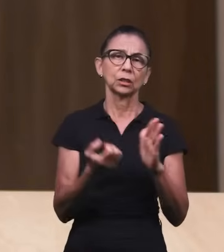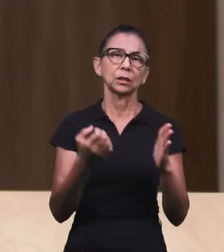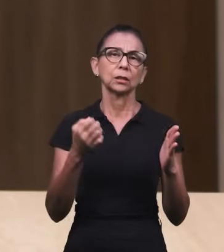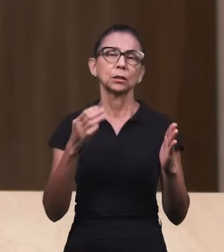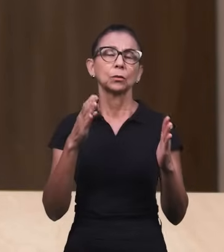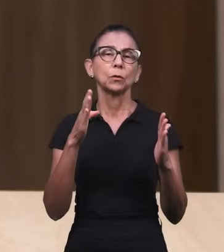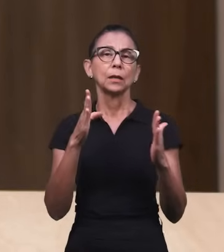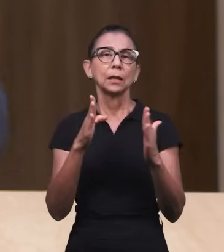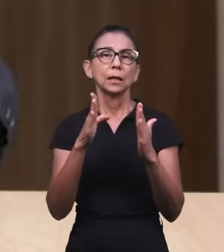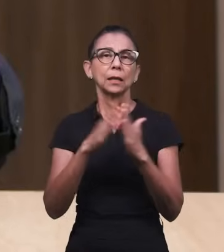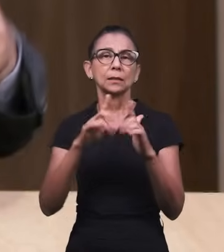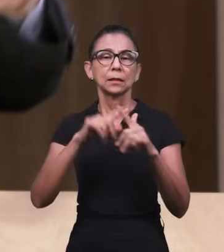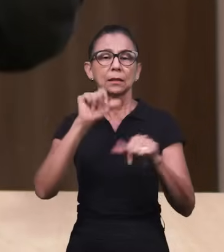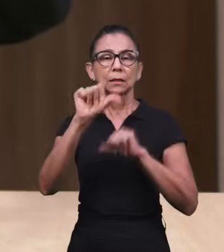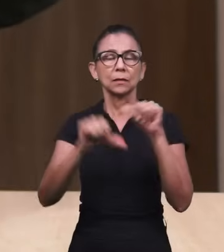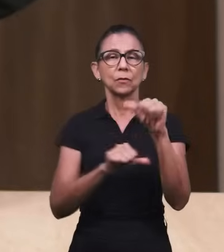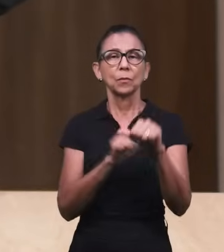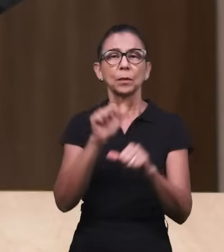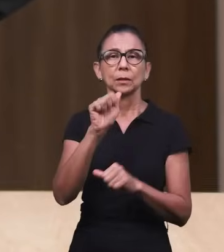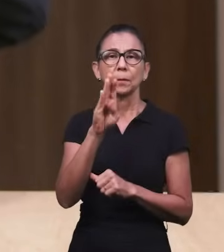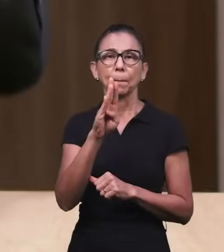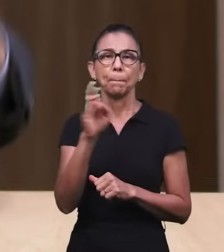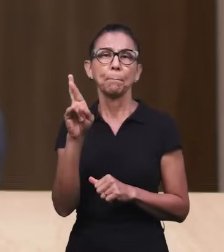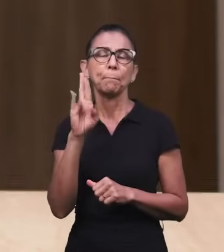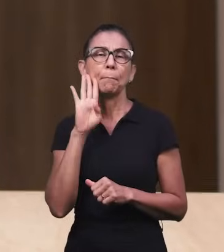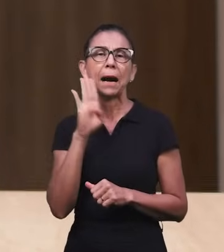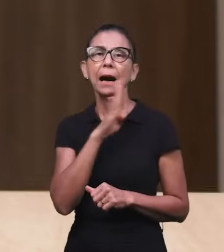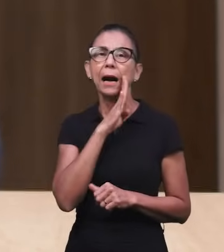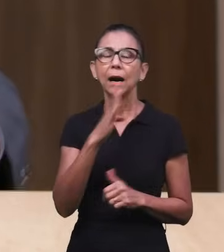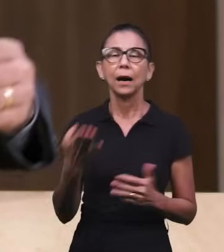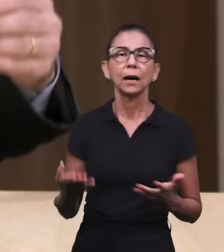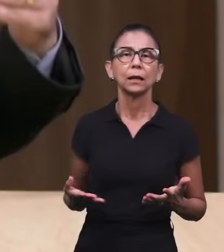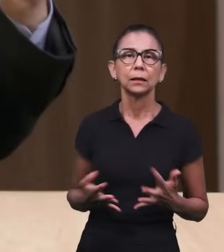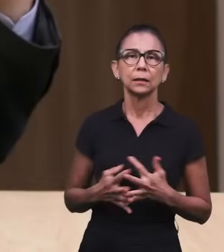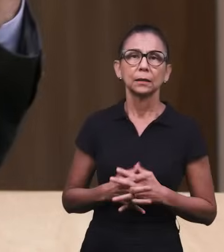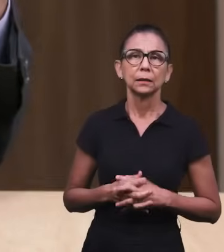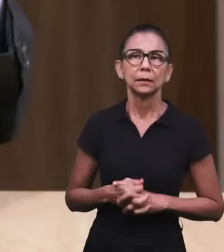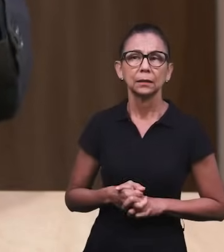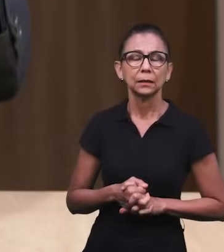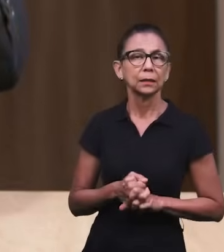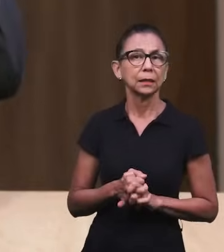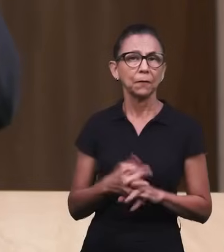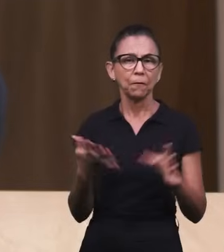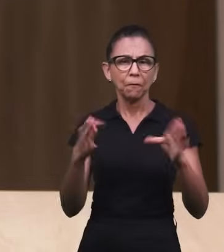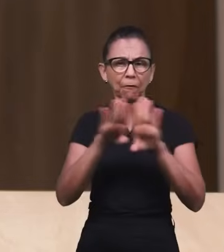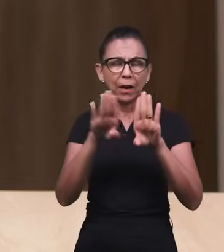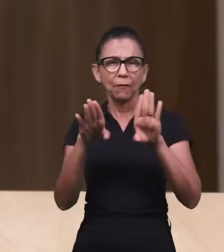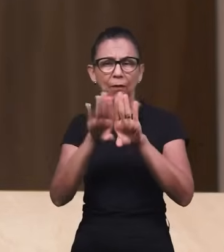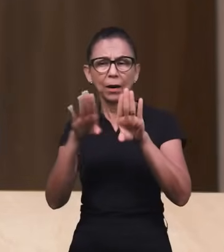um lugar enorme você vê aquelas igrejas suntuosas ali imagina repleta de vidas que foi foram salvos